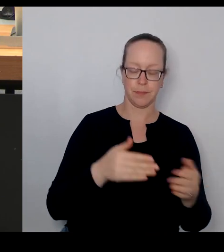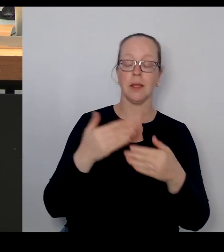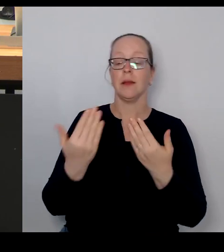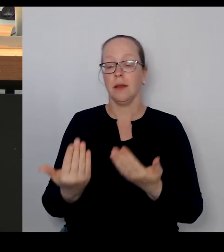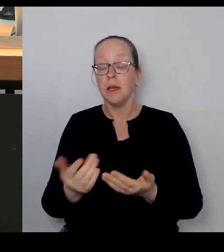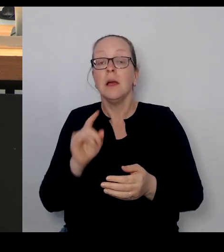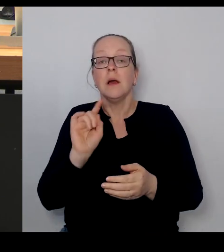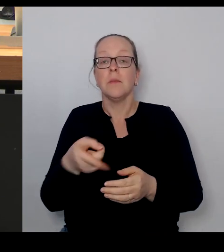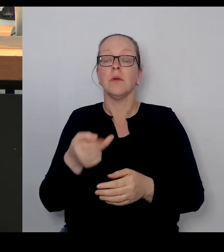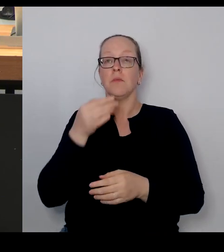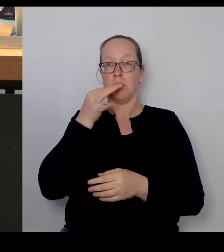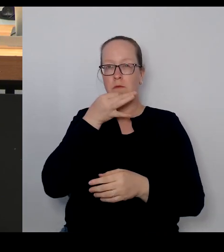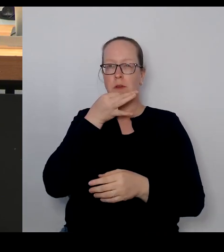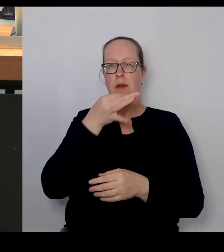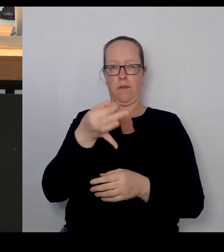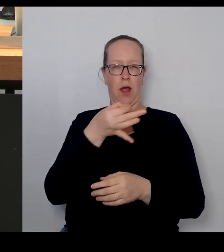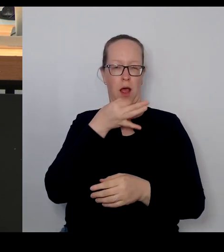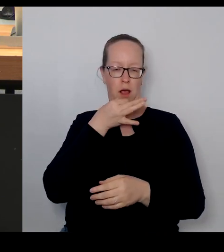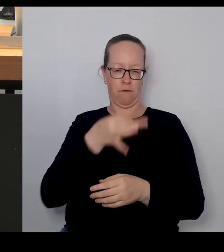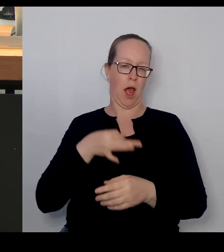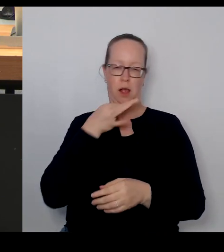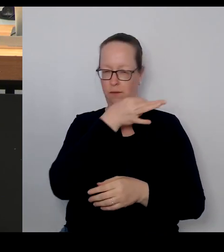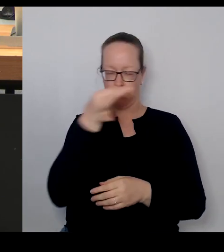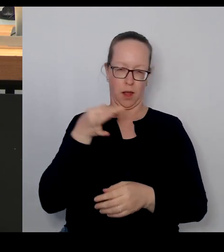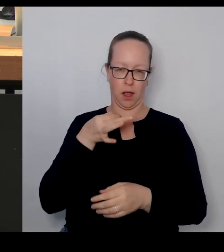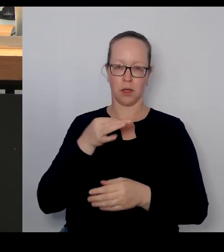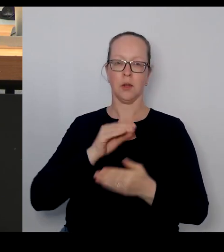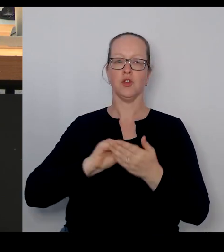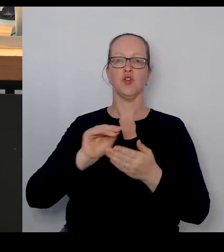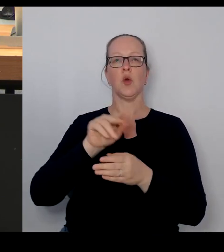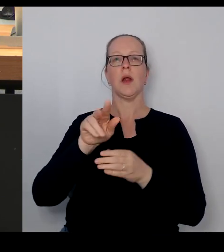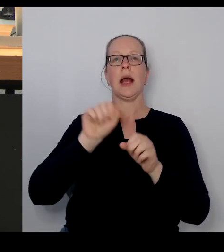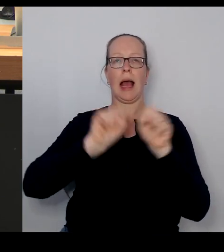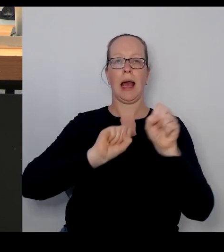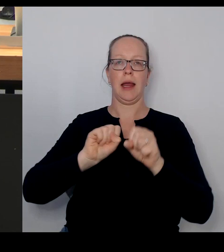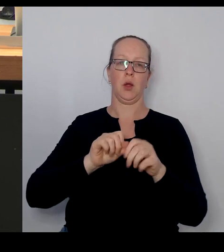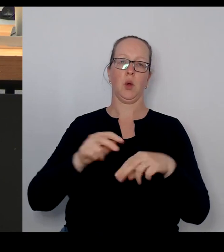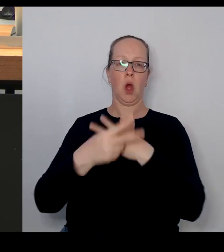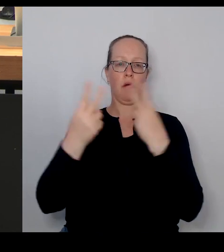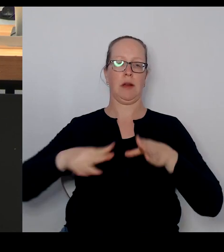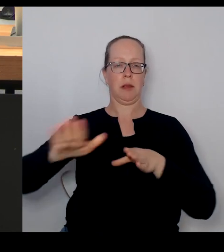Ich meine, im Ausschuss für Arbeit und Soziales haben wir eine gute Anhörung zu den Arbeitsbedingungen in